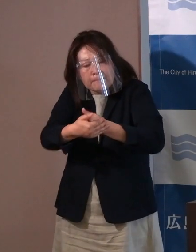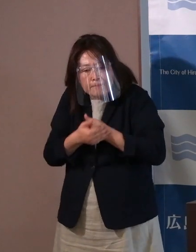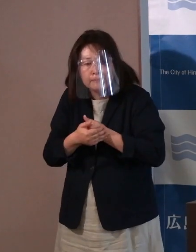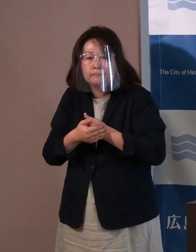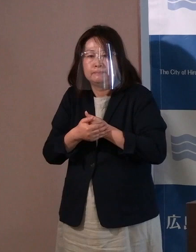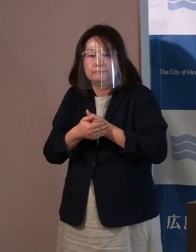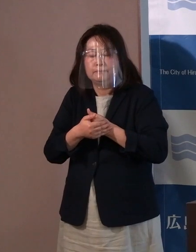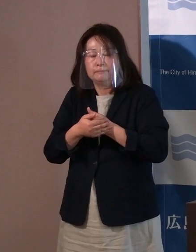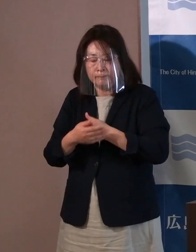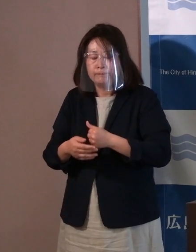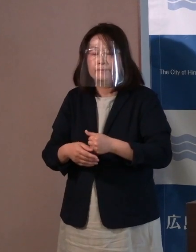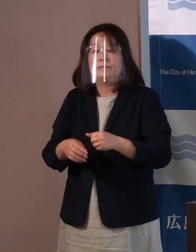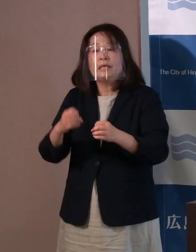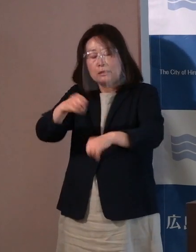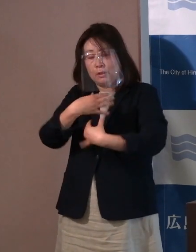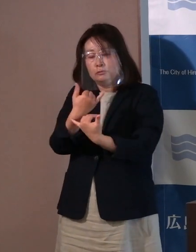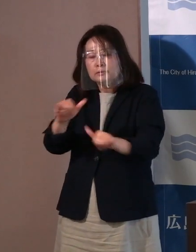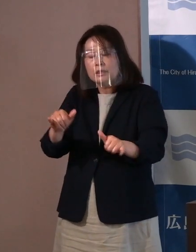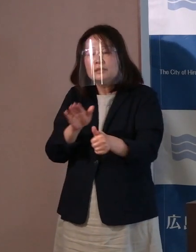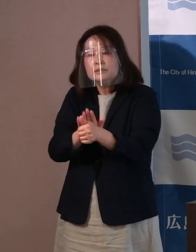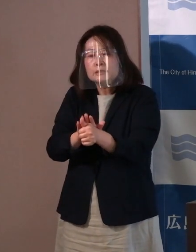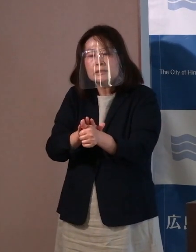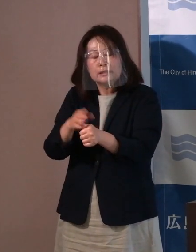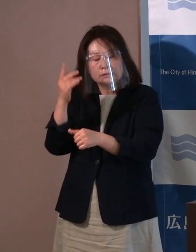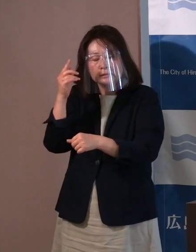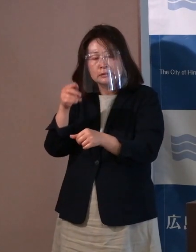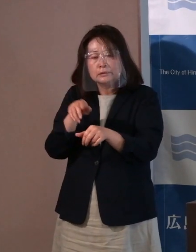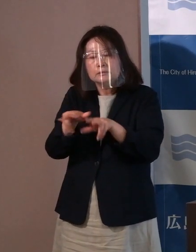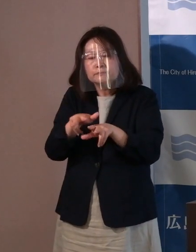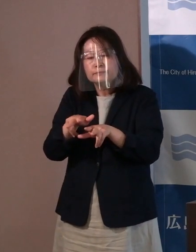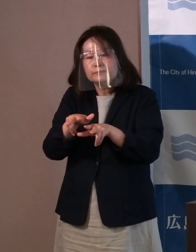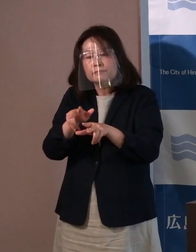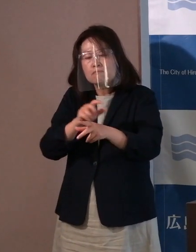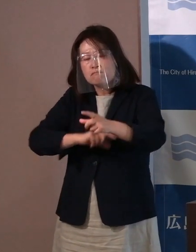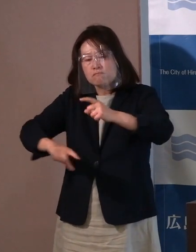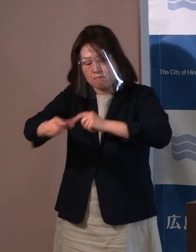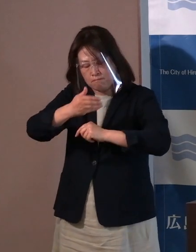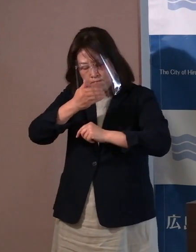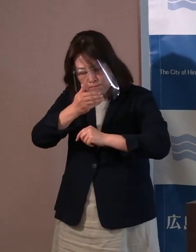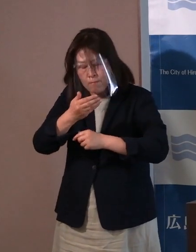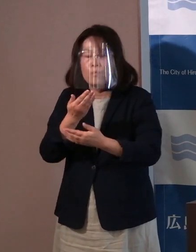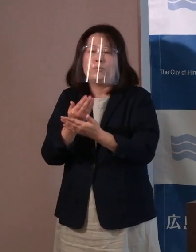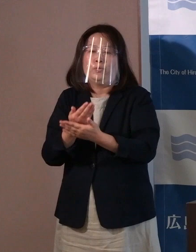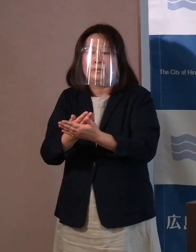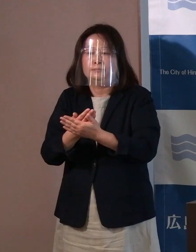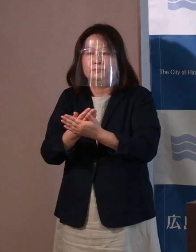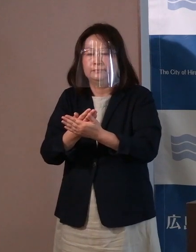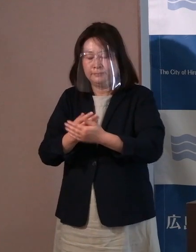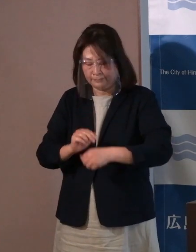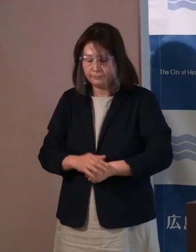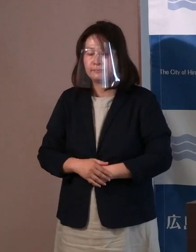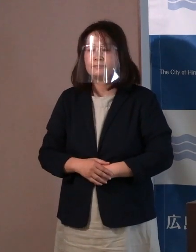被爆者支援策のさらなる充実を強く求めると､ こういった内容になっております｡